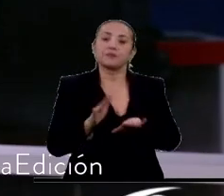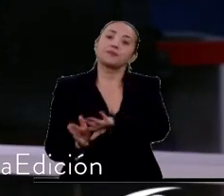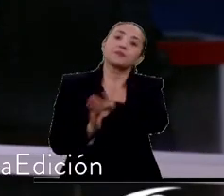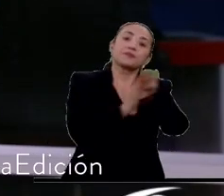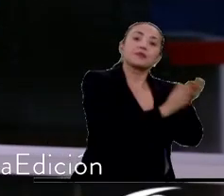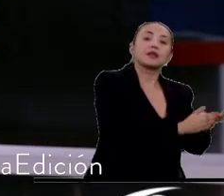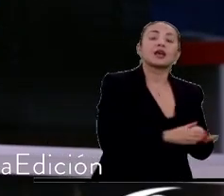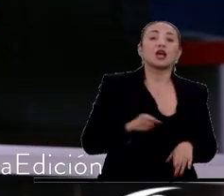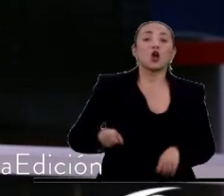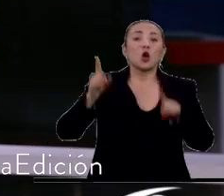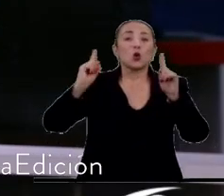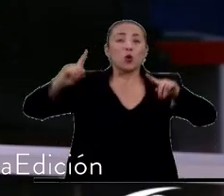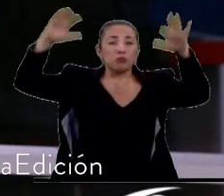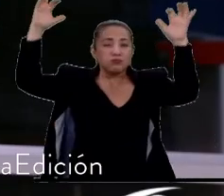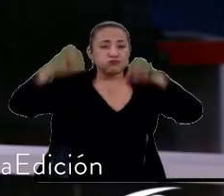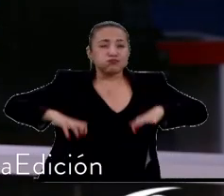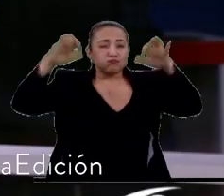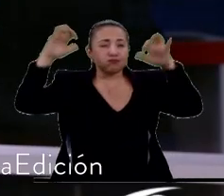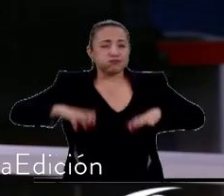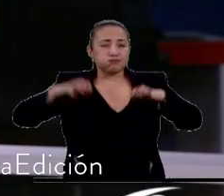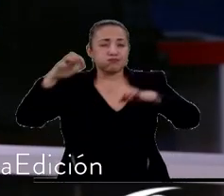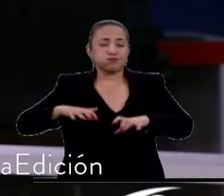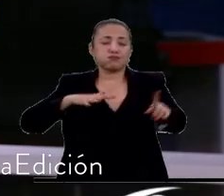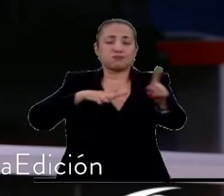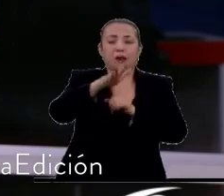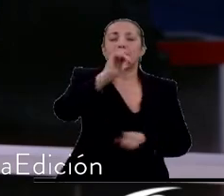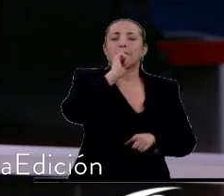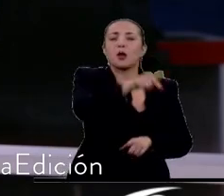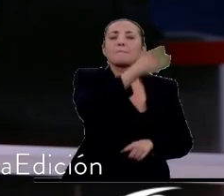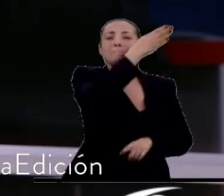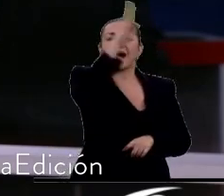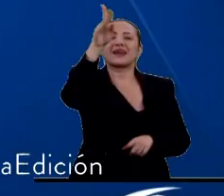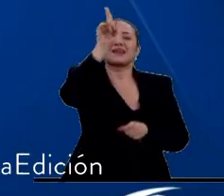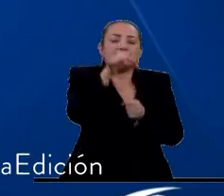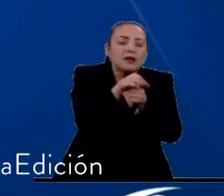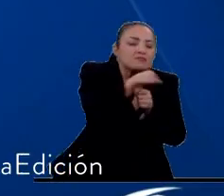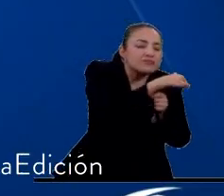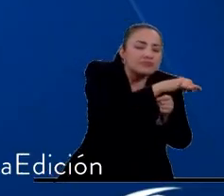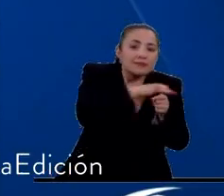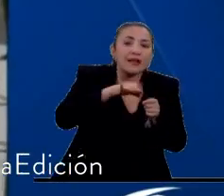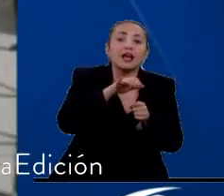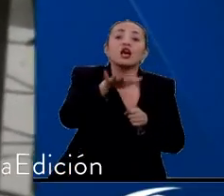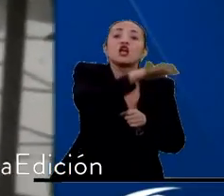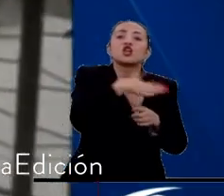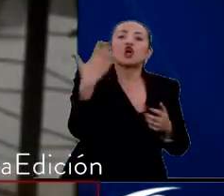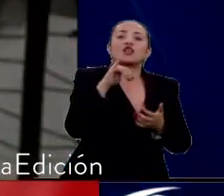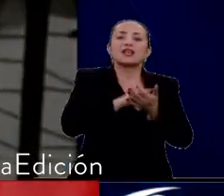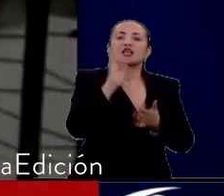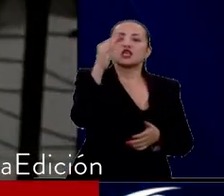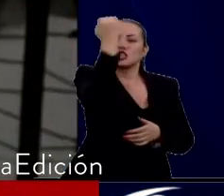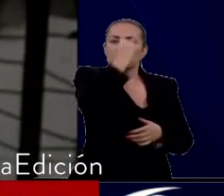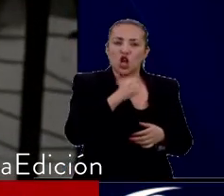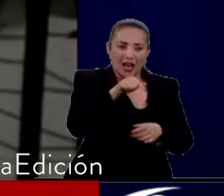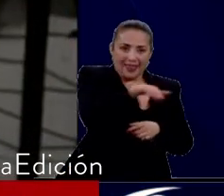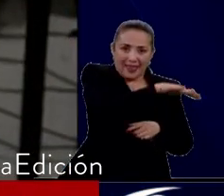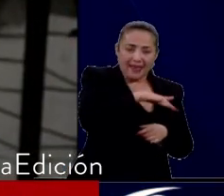investigación criminal. ))) varias emergencias